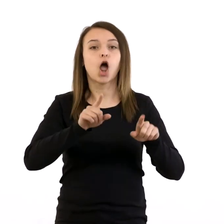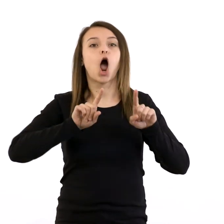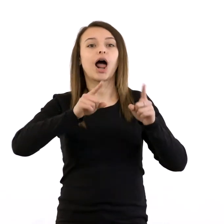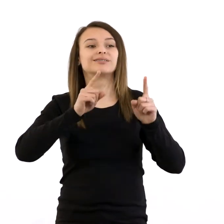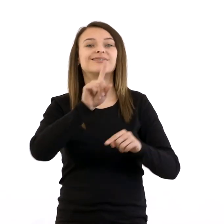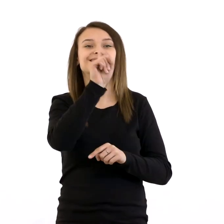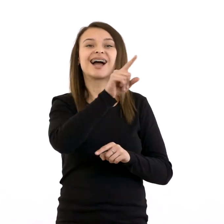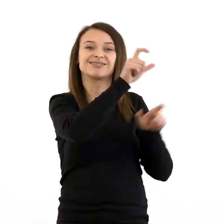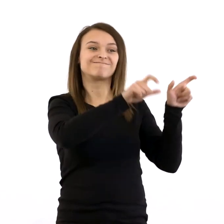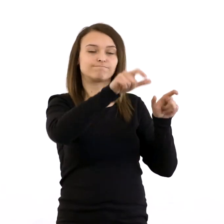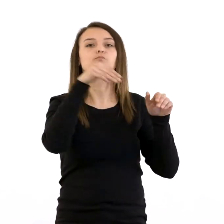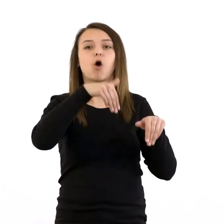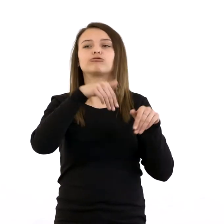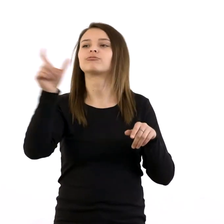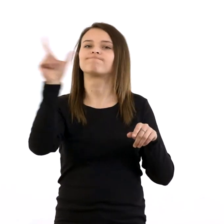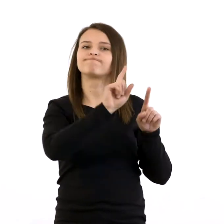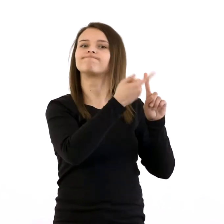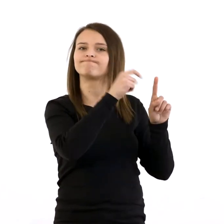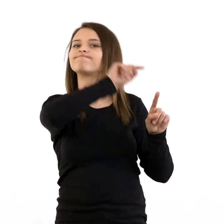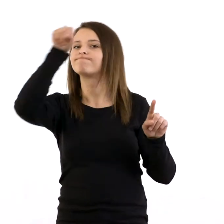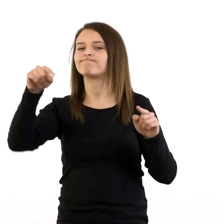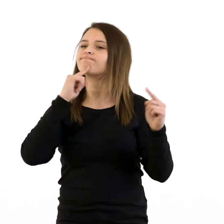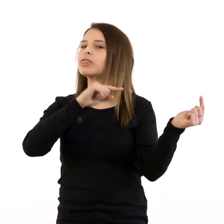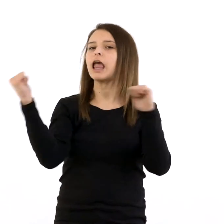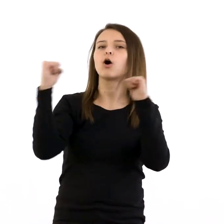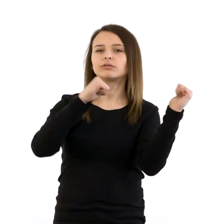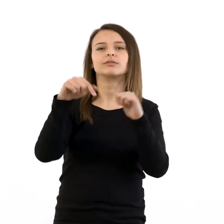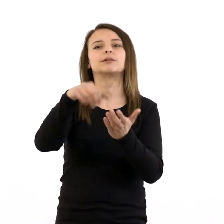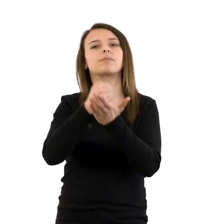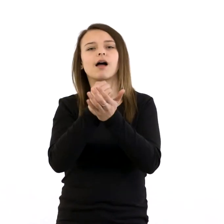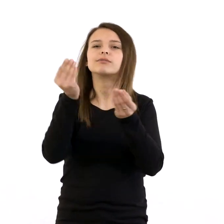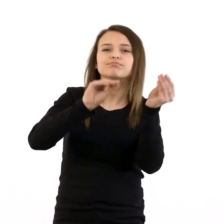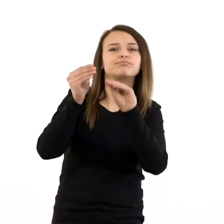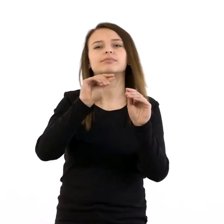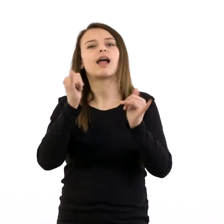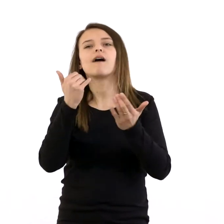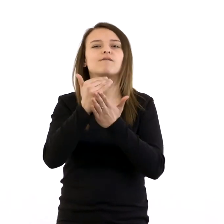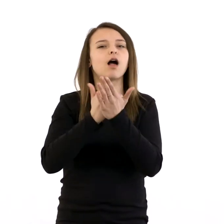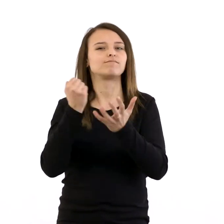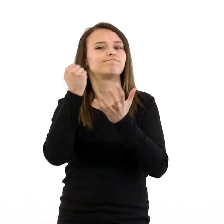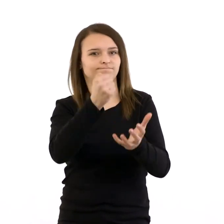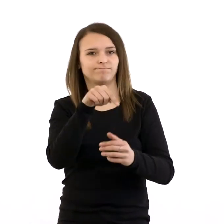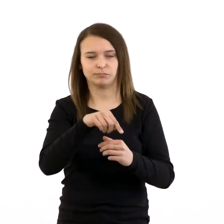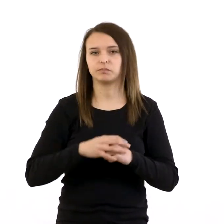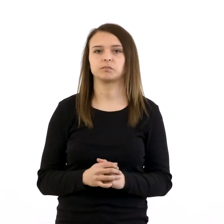Organizator ZAZ może zostać wezwany do negocjacji dotyczących niektórych warunków dofinansowania.